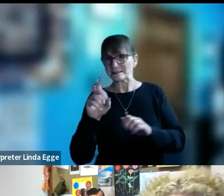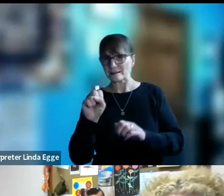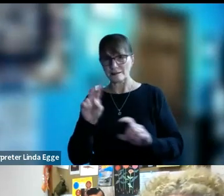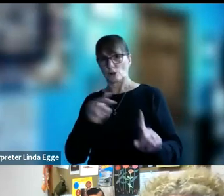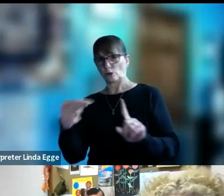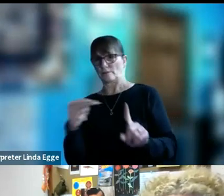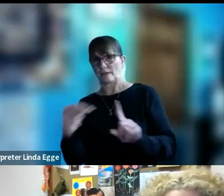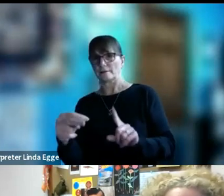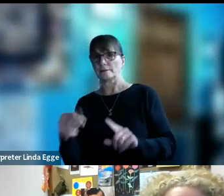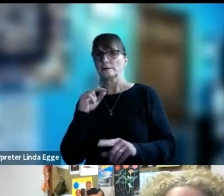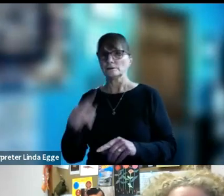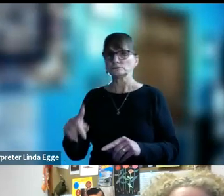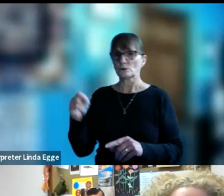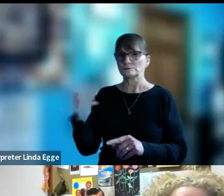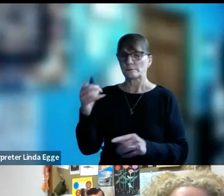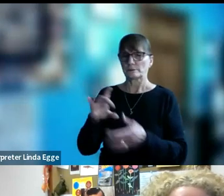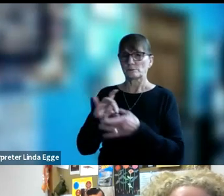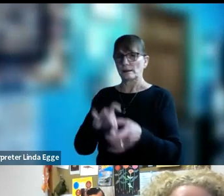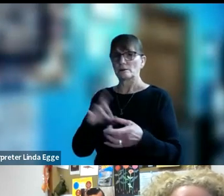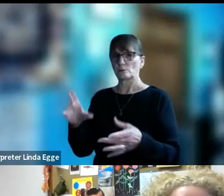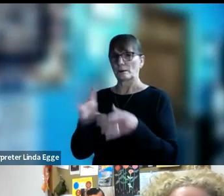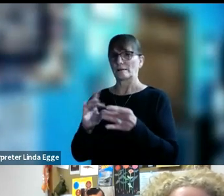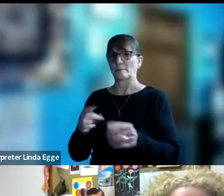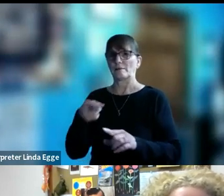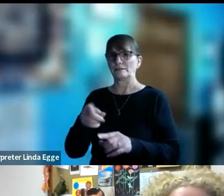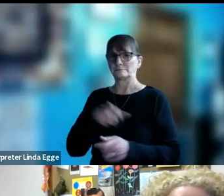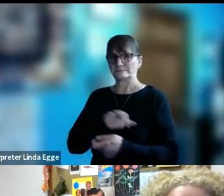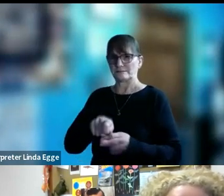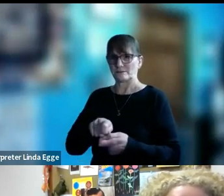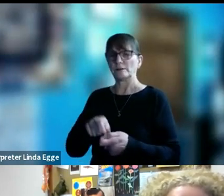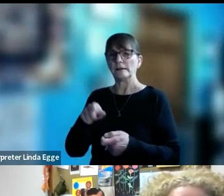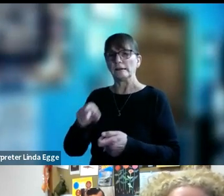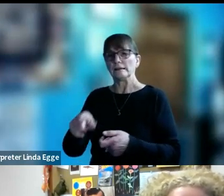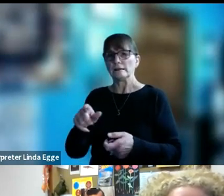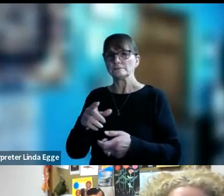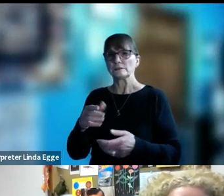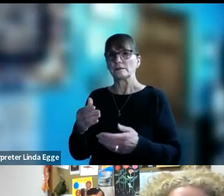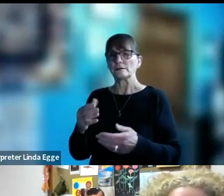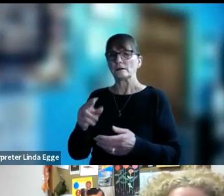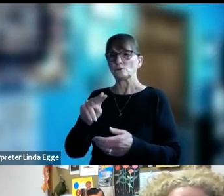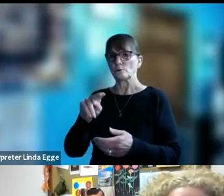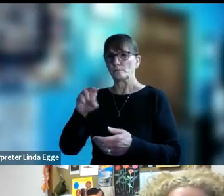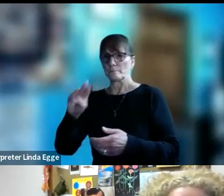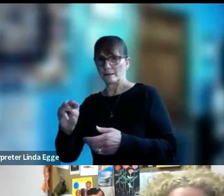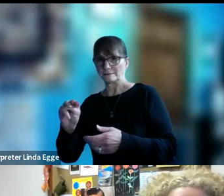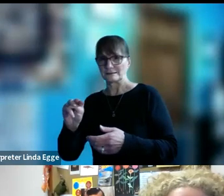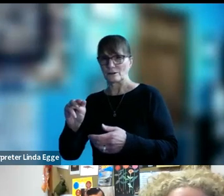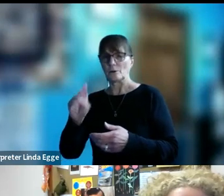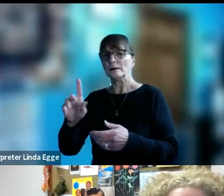Estaba pensando en esto cuando me pidieron que lo comentara específicamente, especialmente porque en Nuevo México es legal.